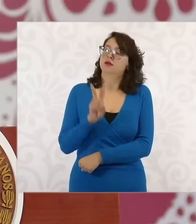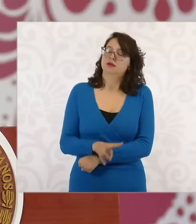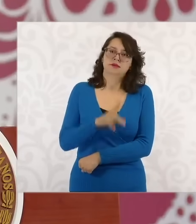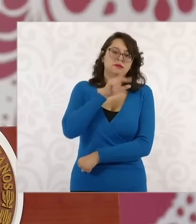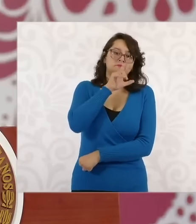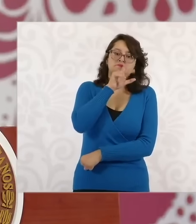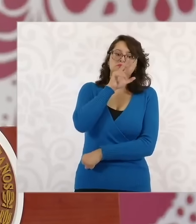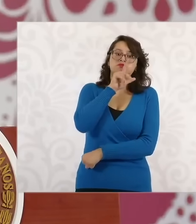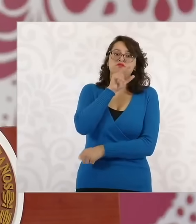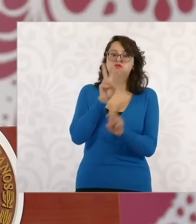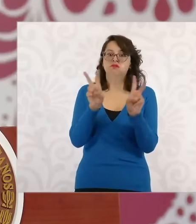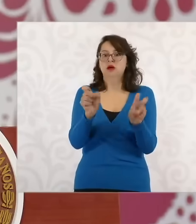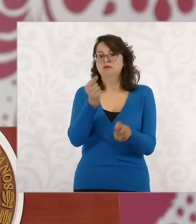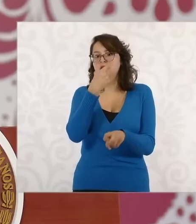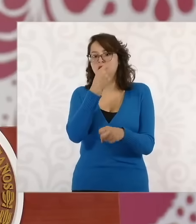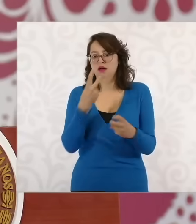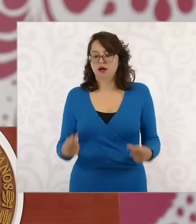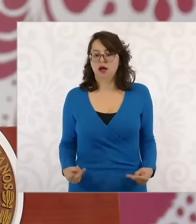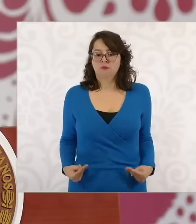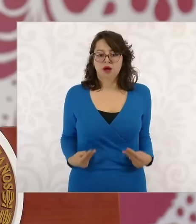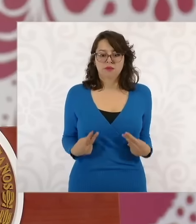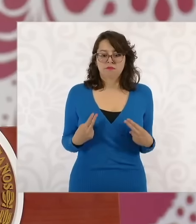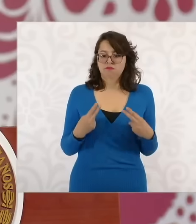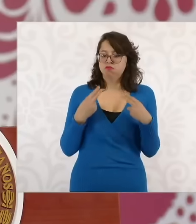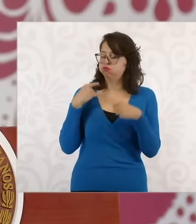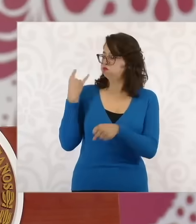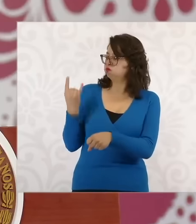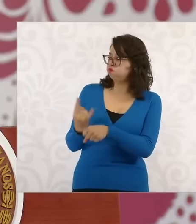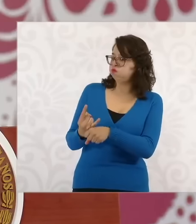son de oncológicos y nos han incumplido. En la mayor parte de los casos de oncológicos hemos